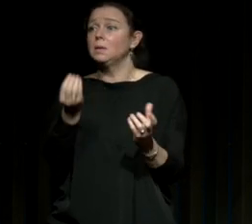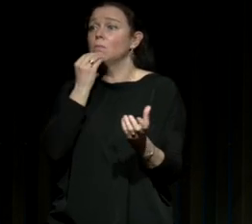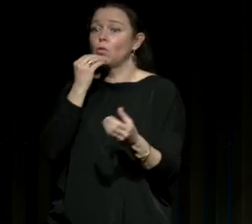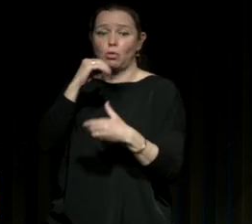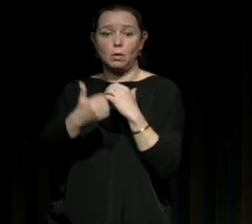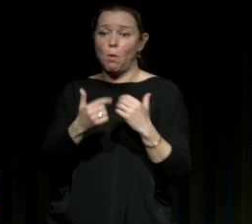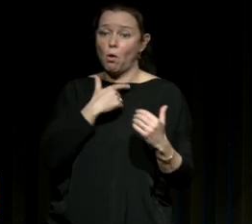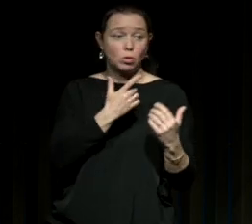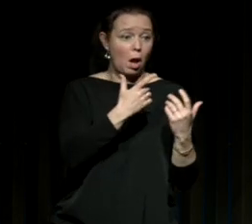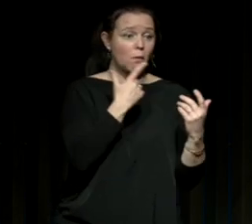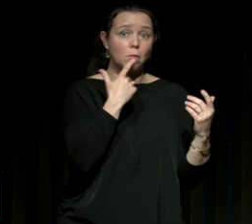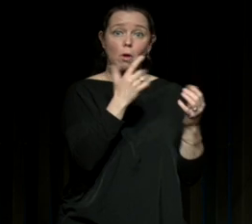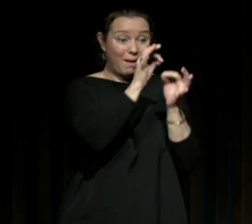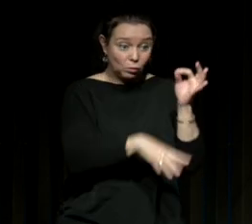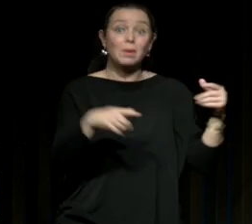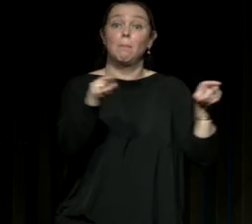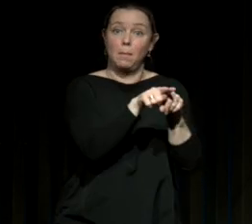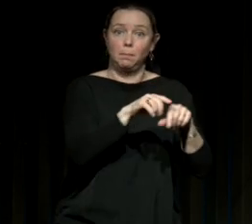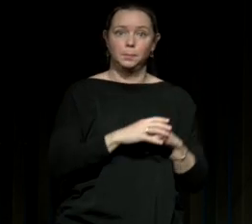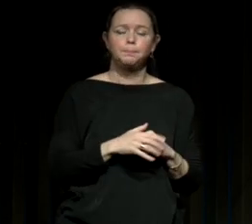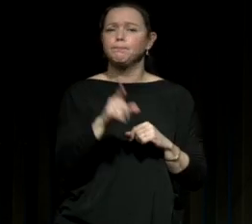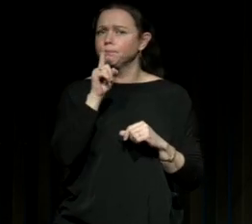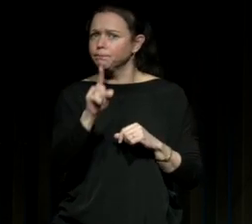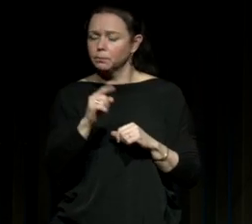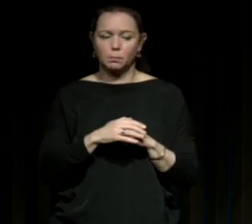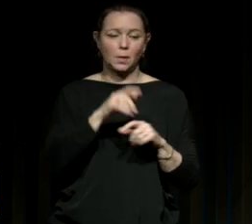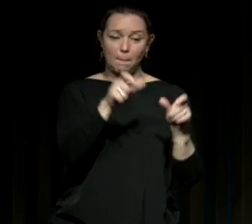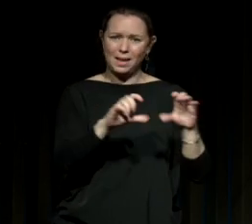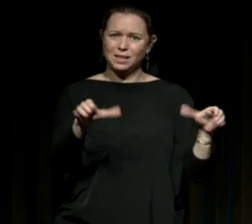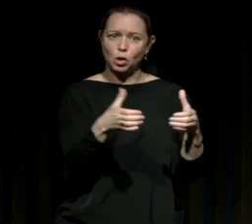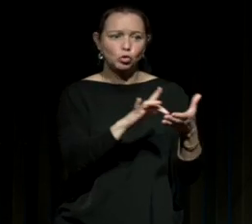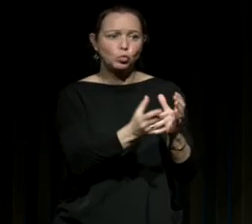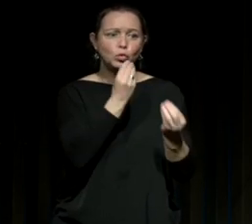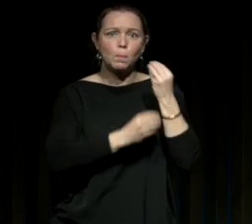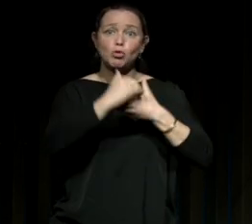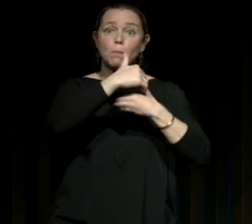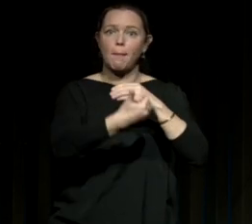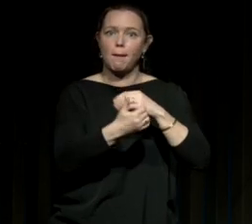mais quand on regarde ces individus là ils ont tous mangé du pain on voit bien que la réponse